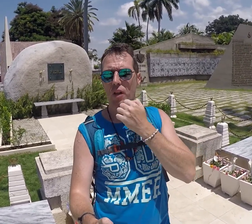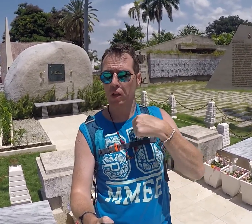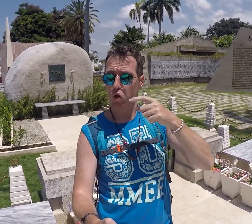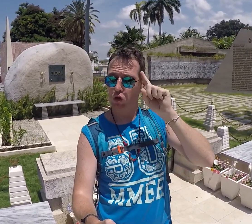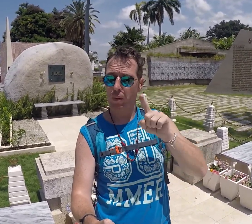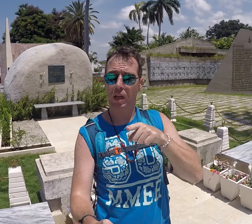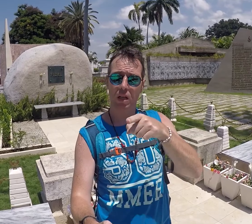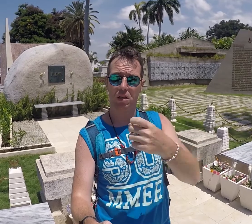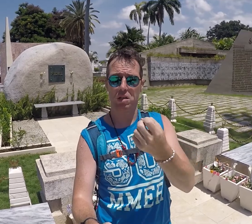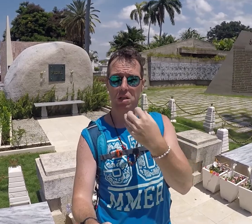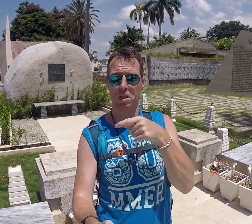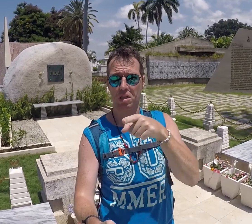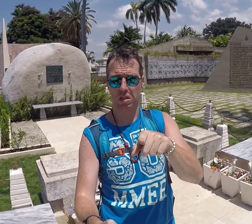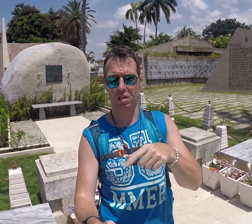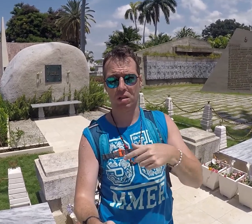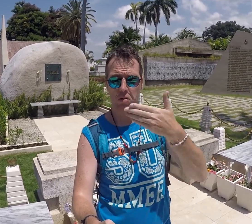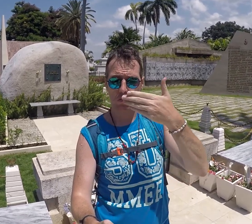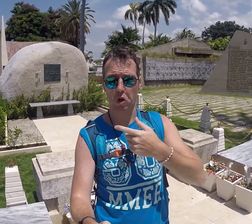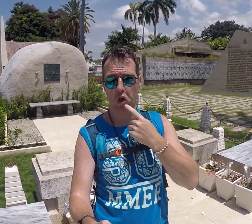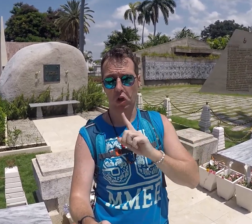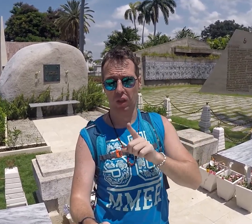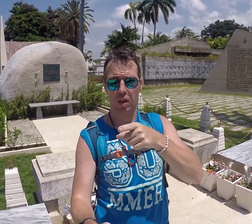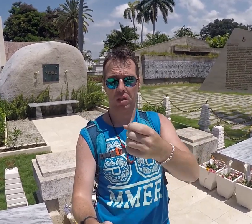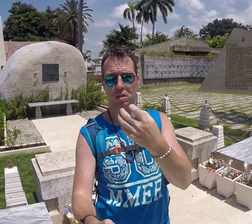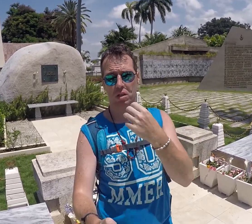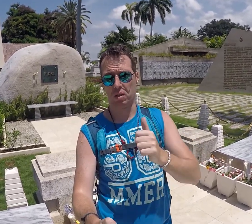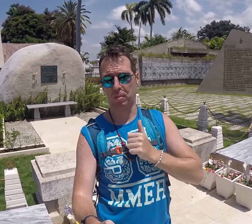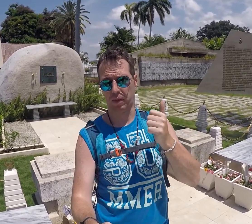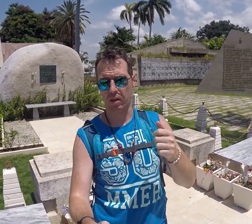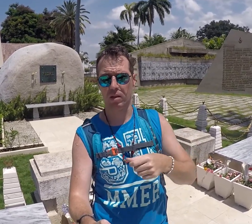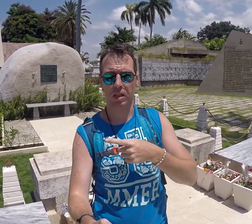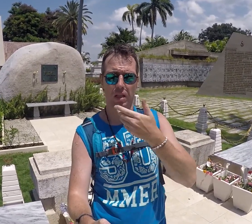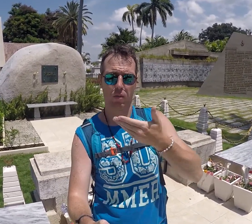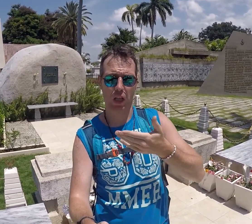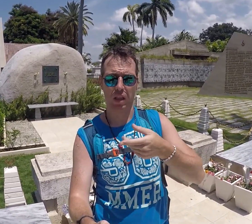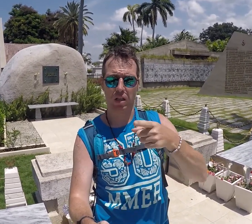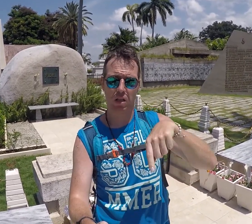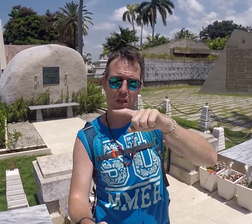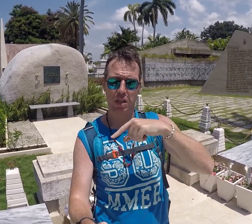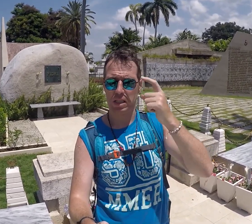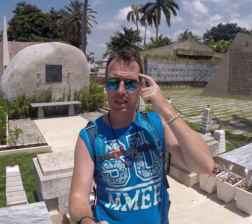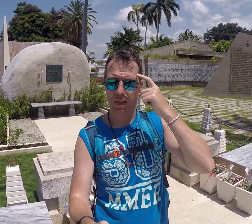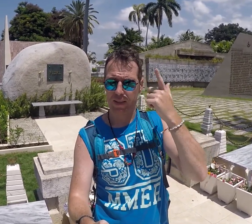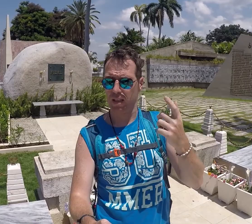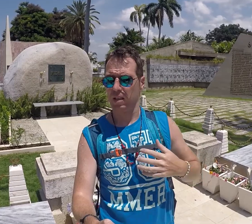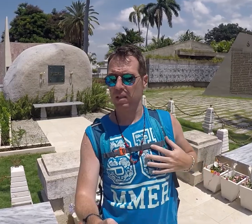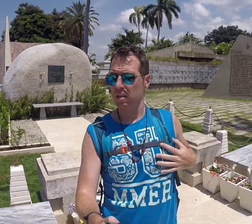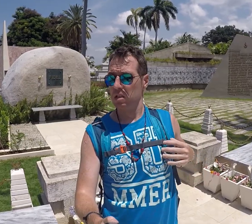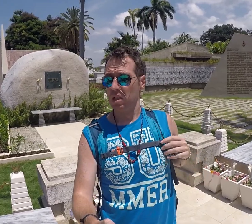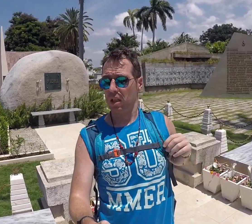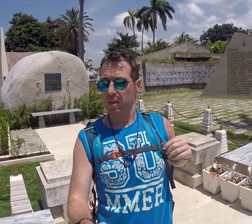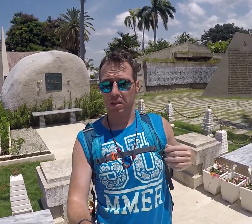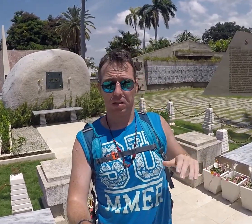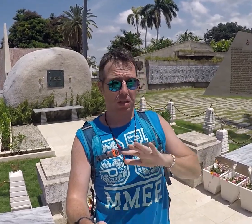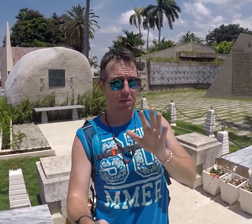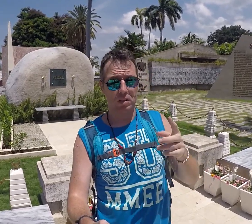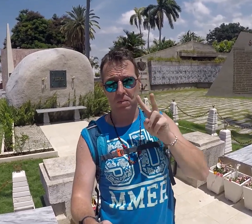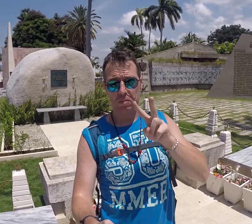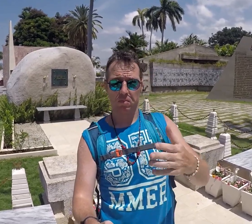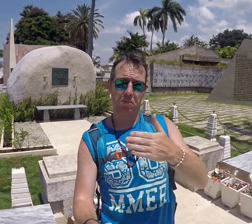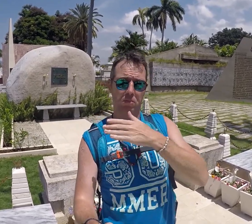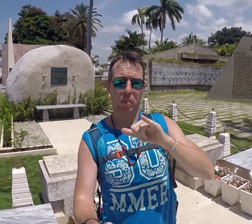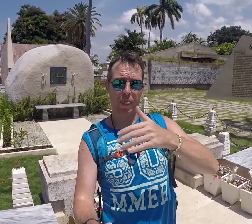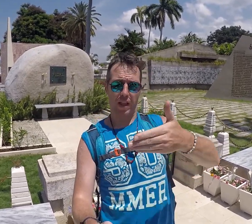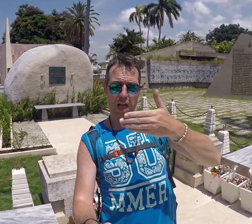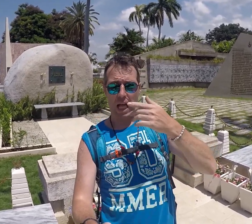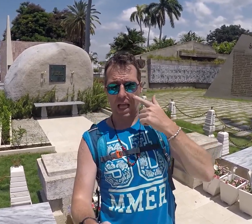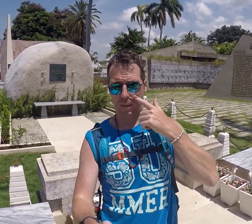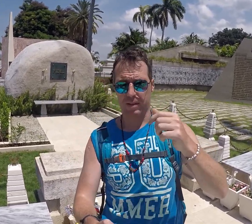Qué curioso lo de la piedra, gracias a la señora que me lo contó aquí, es importante que lo sepamos nosotros, bueno nada más, os lo enseño más de cerca